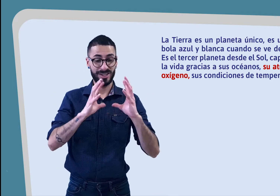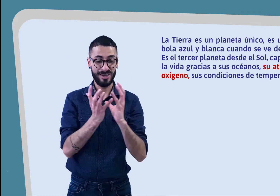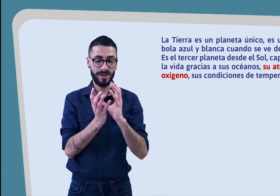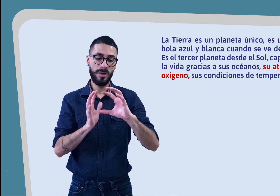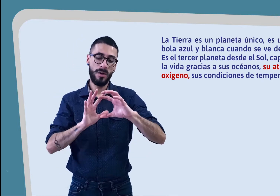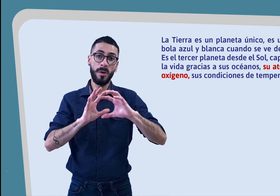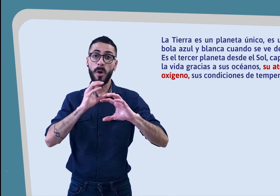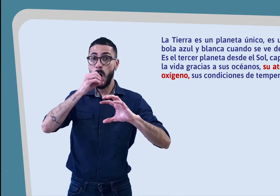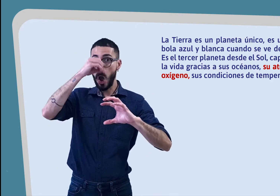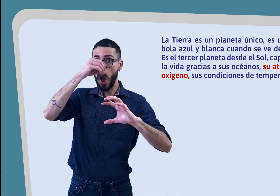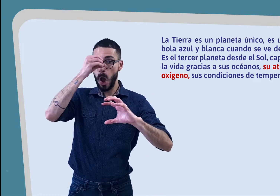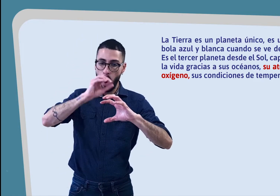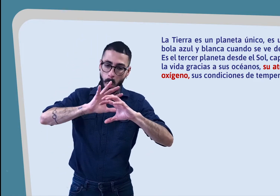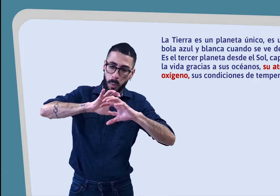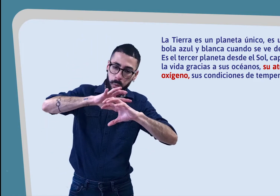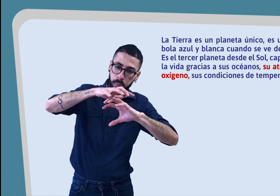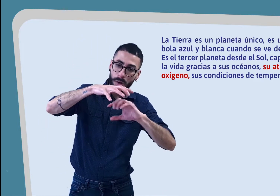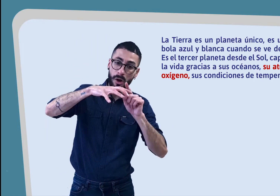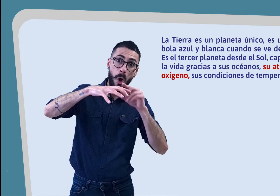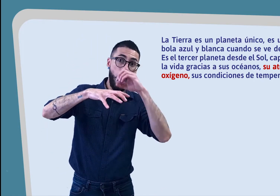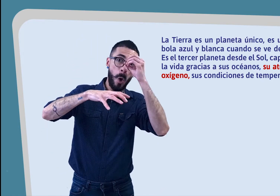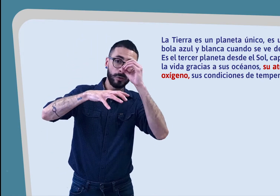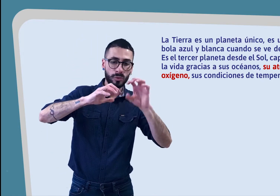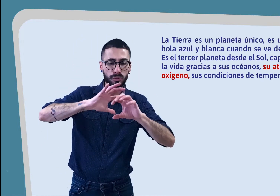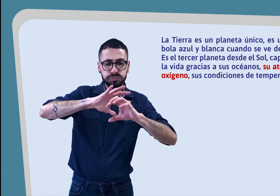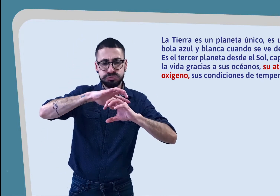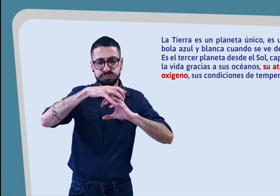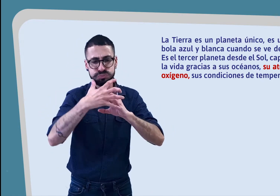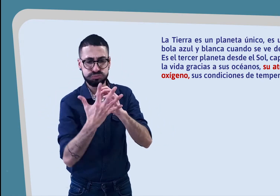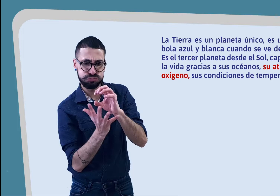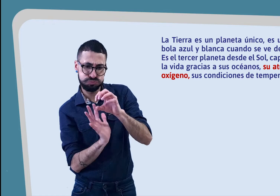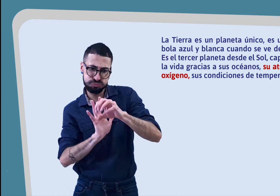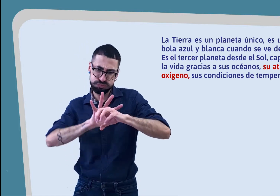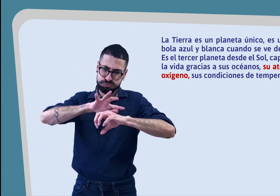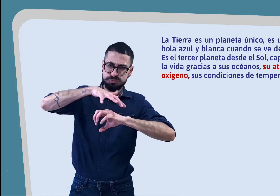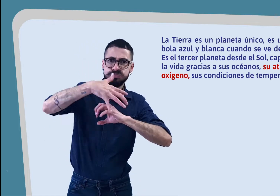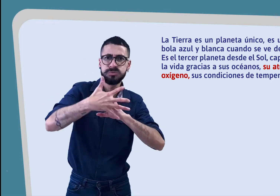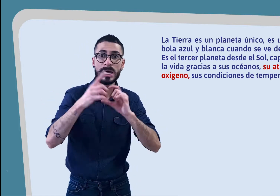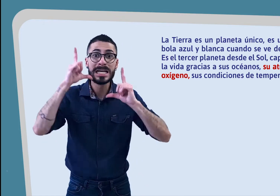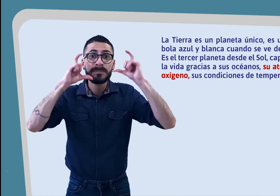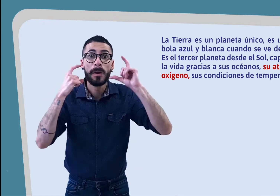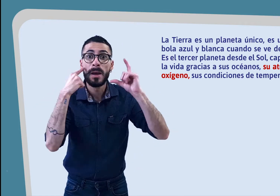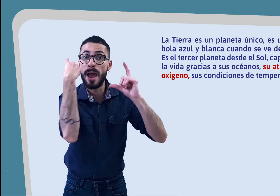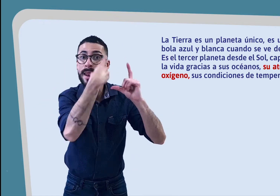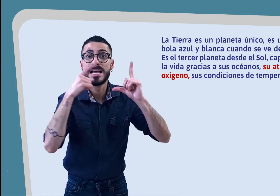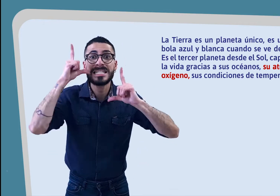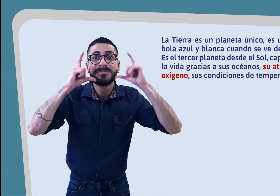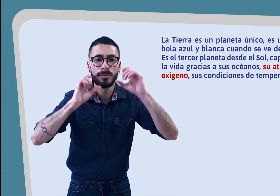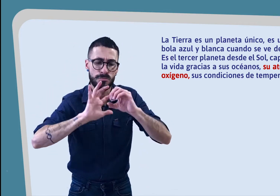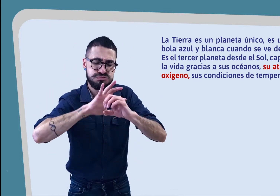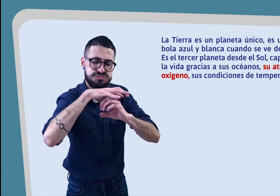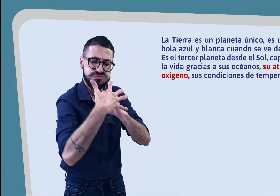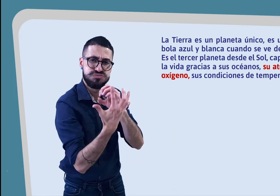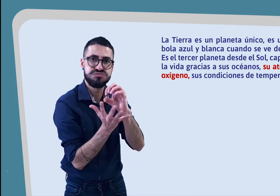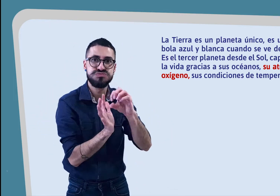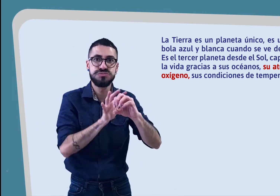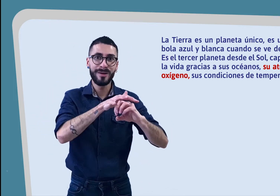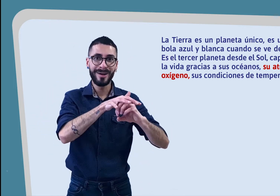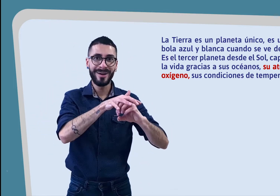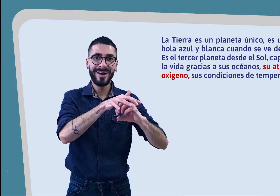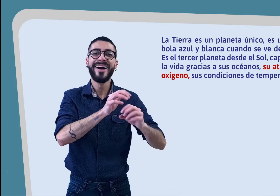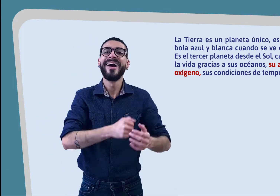En la Tierra, la atmósfera contiene mucho oxígeno; miren la expresión facial de cantidad.